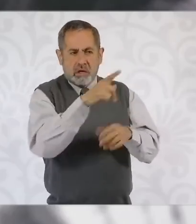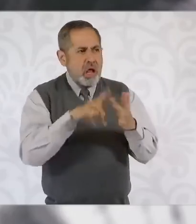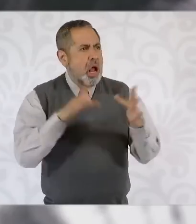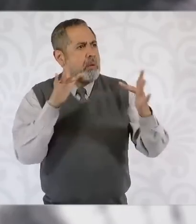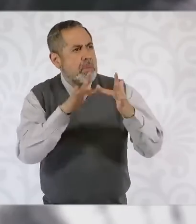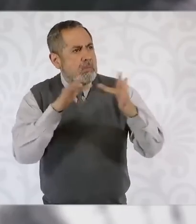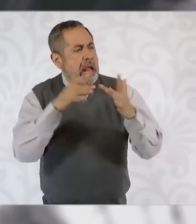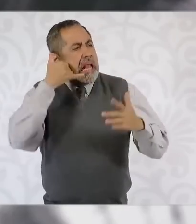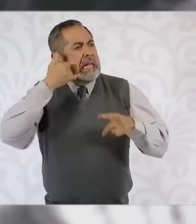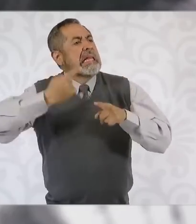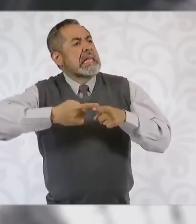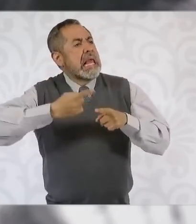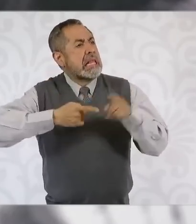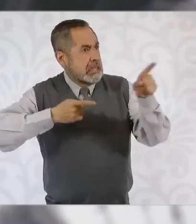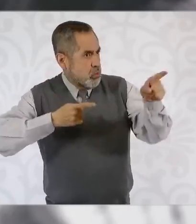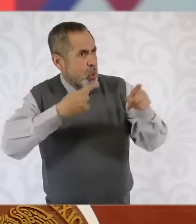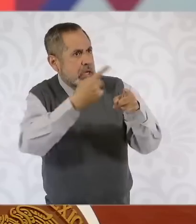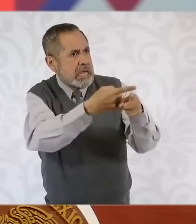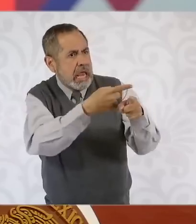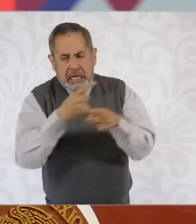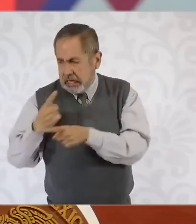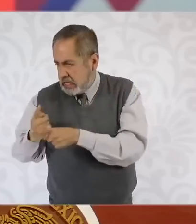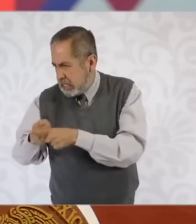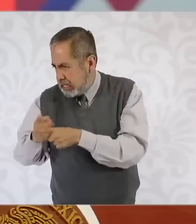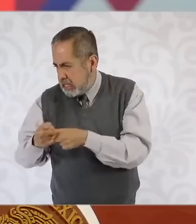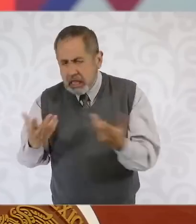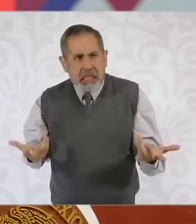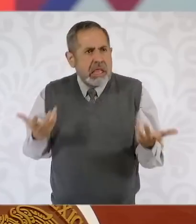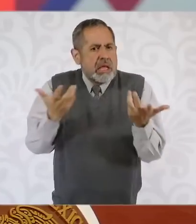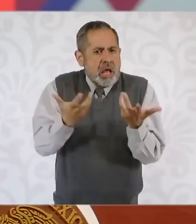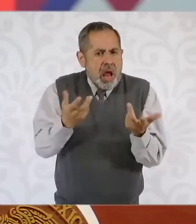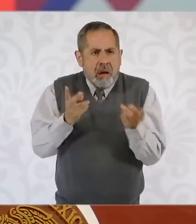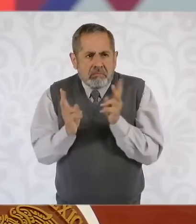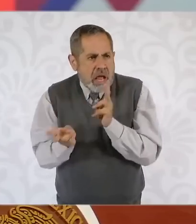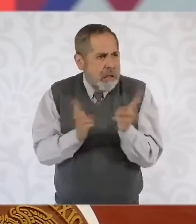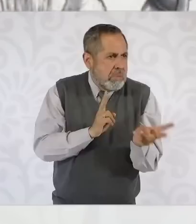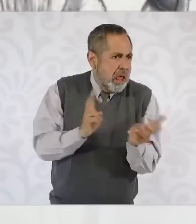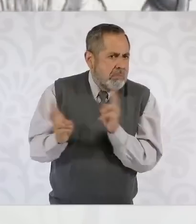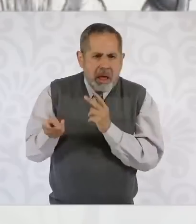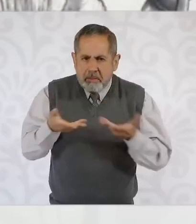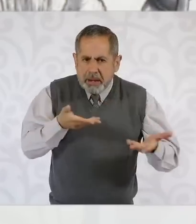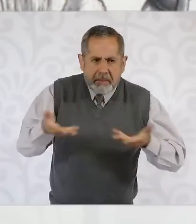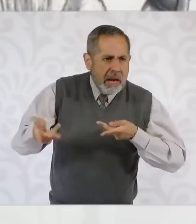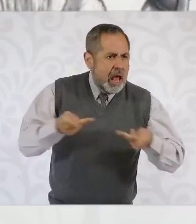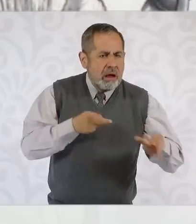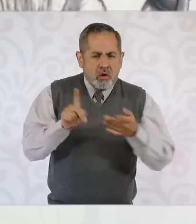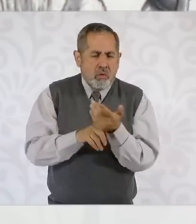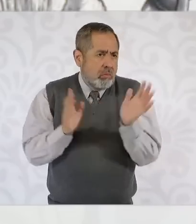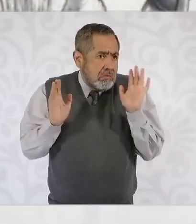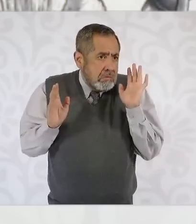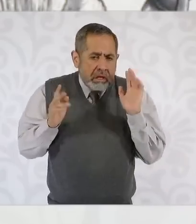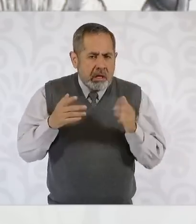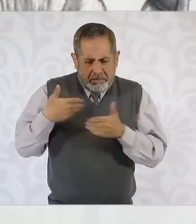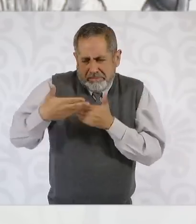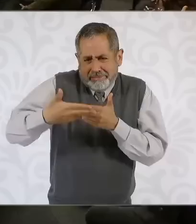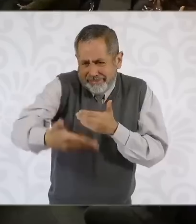pues quién lleve esta conversación de manera permanente su coordinación ahora en la frontera